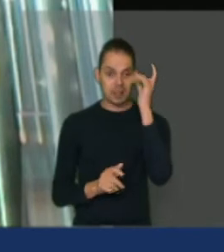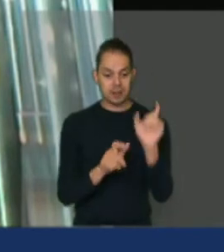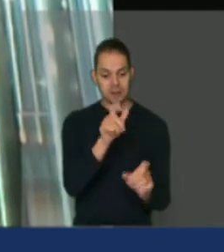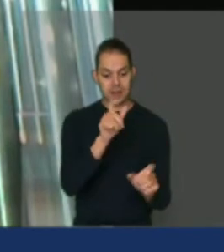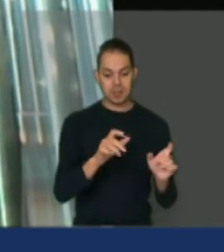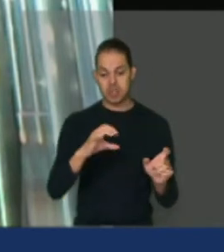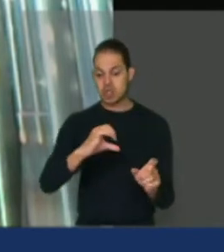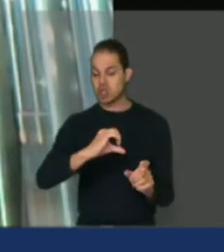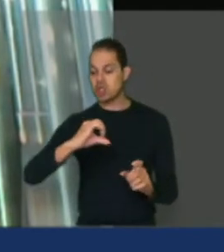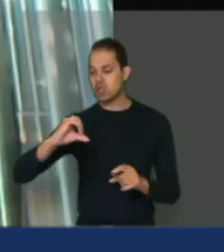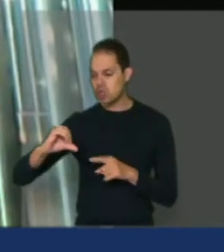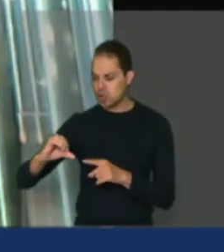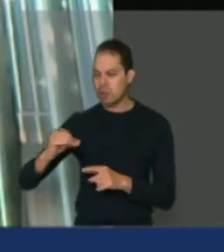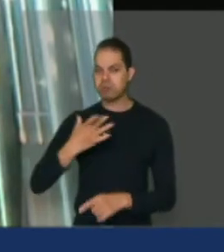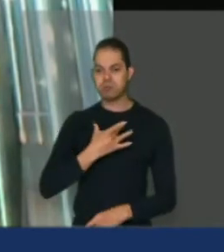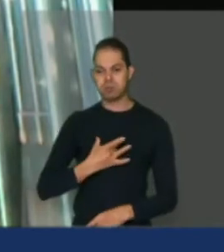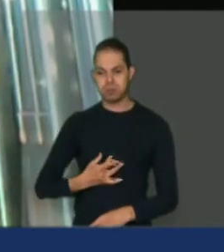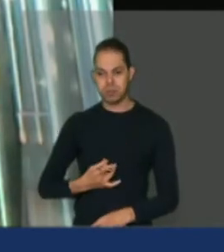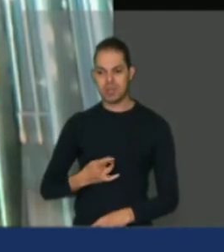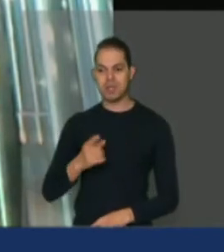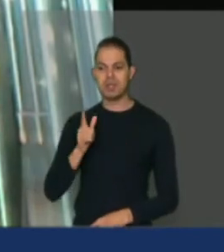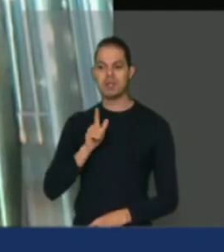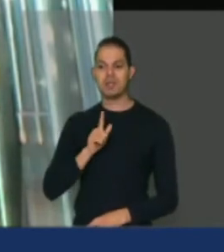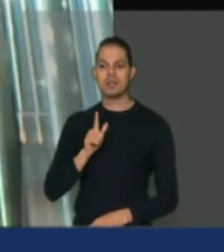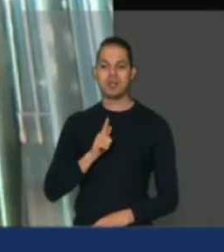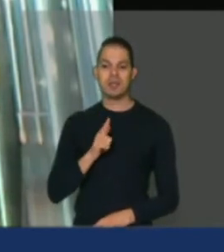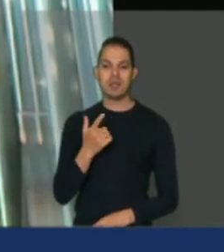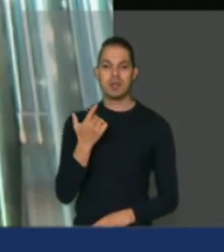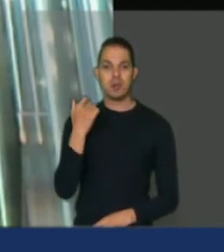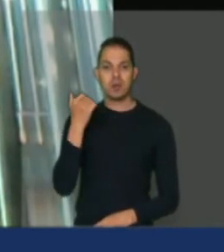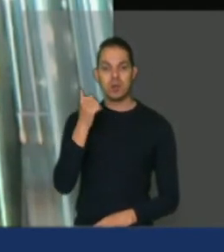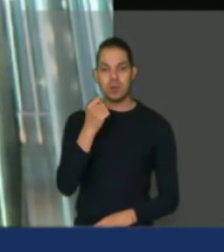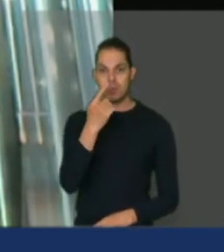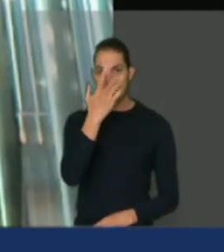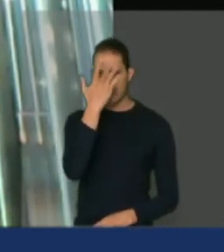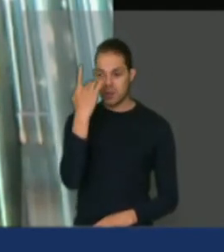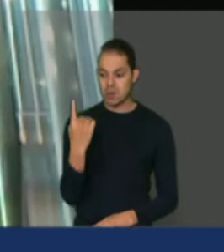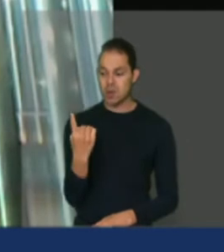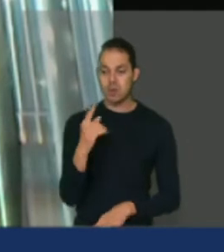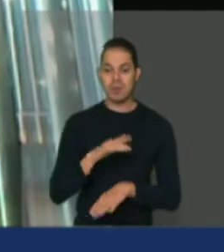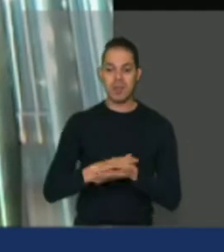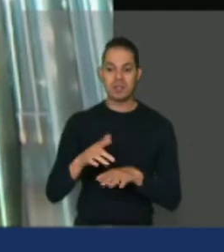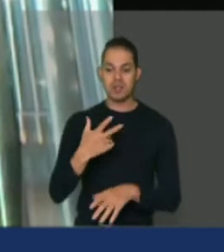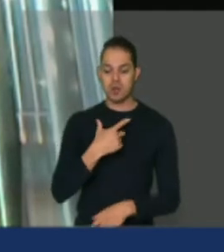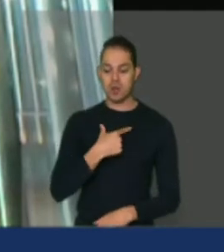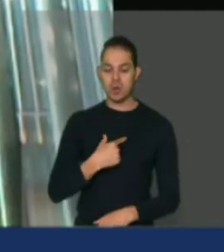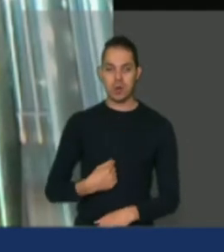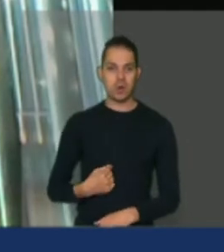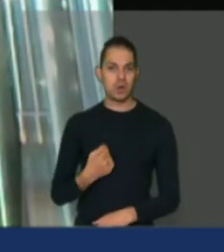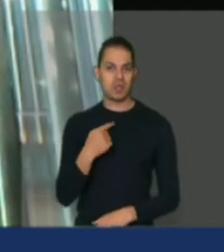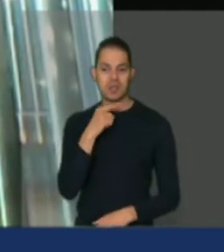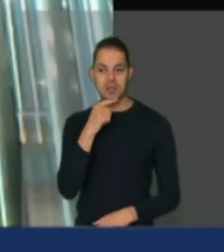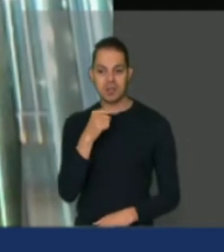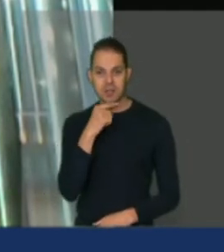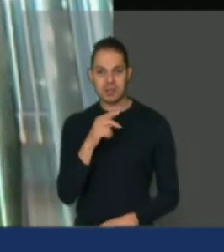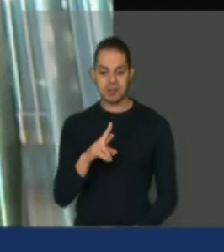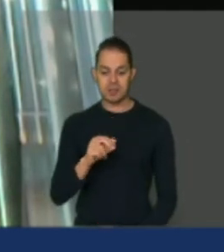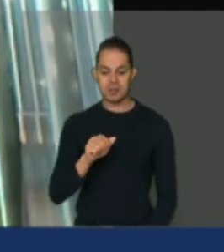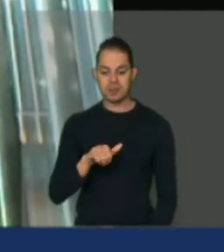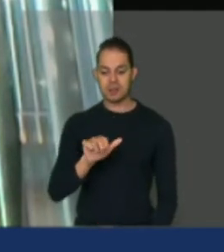JOGOS OLÍMPICOS É ... E UMA SÓ NÃO RECEBEU PORQUE É UMA ATLETA GUERREIRA, MARAVILHOSA, A RAÍSSA LEAL, DE 13 ANOS ENTÃO ELA NÃO PODE RECEBER